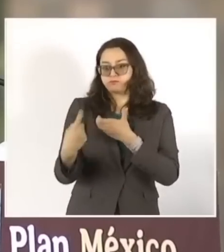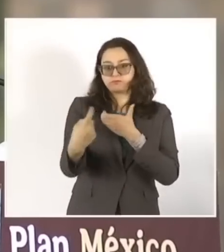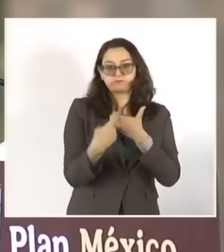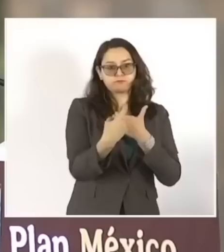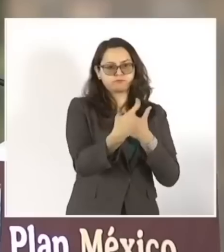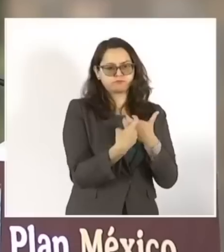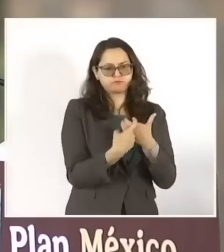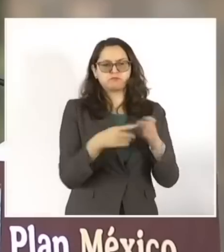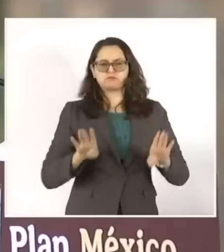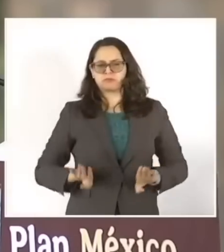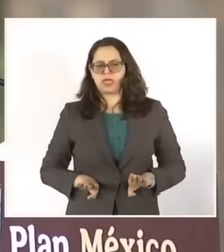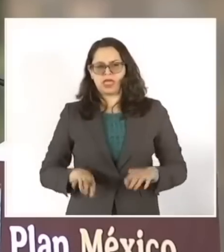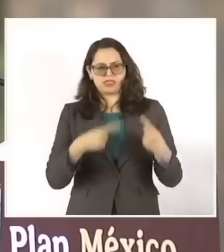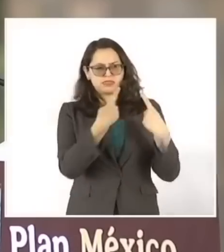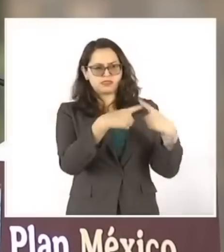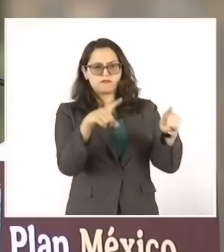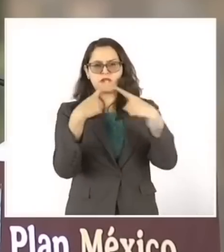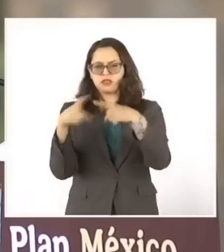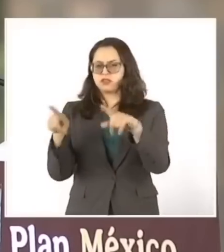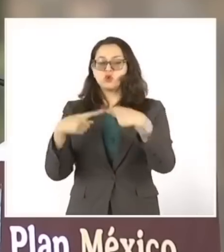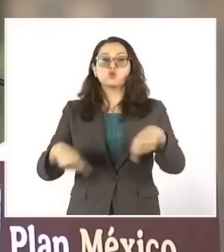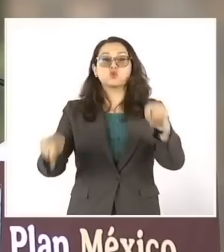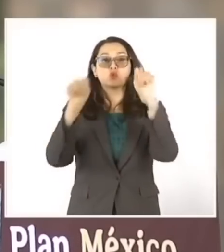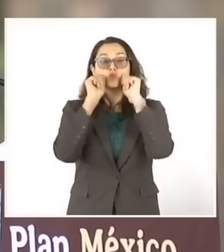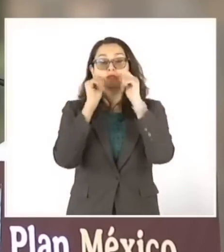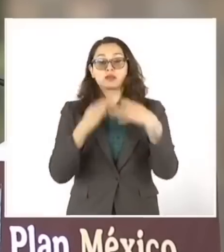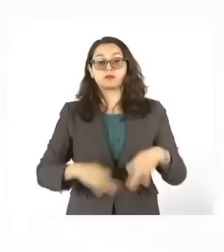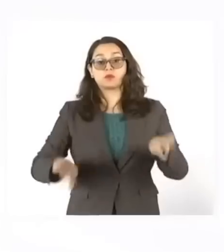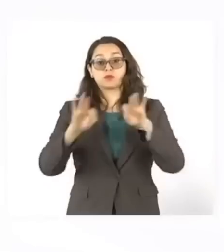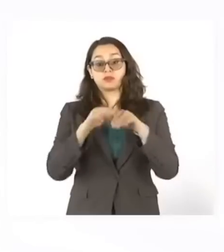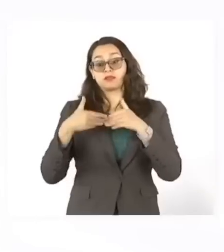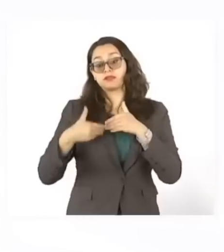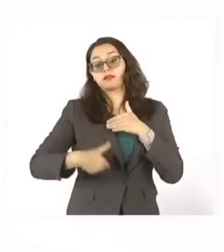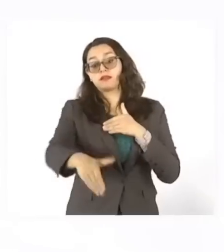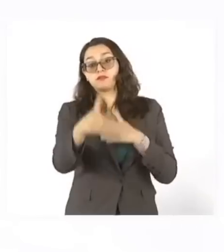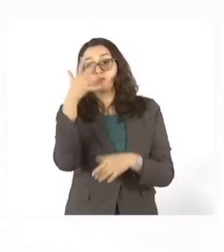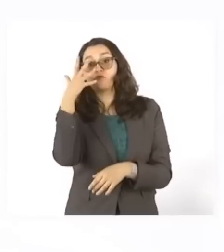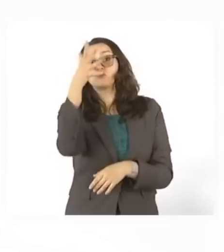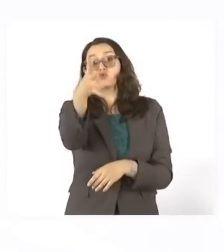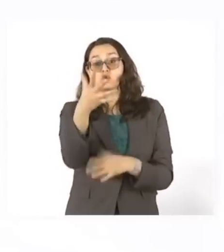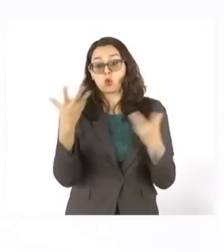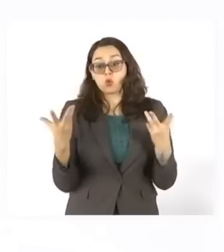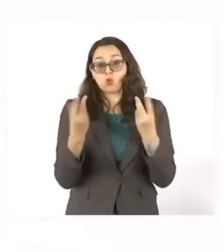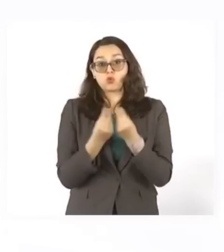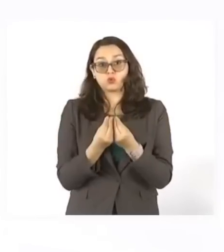de largo plazo de nuestro país a eso es a lo que los estamos invitando evidentemente